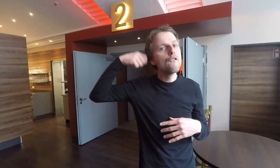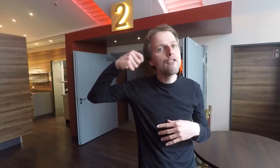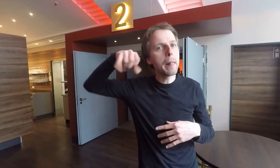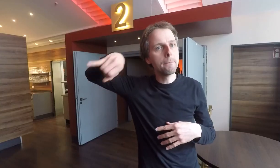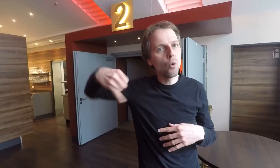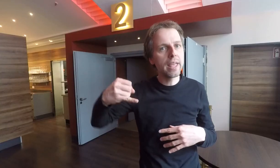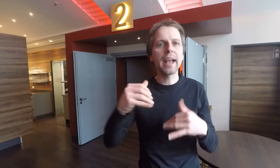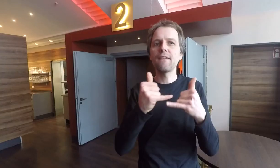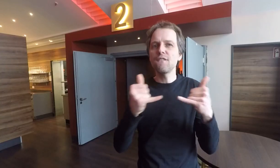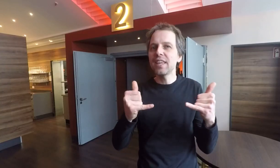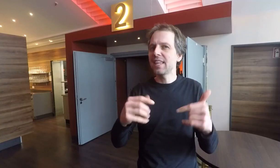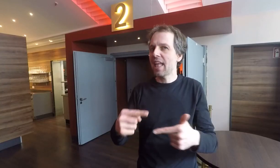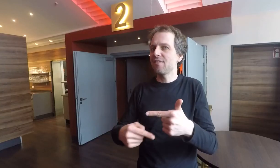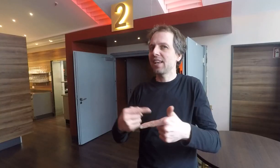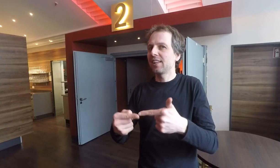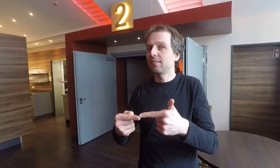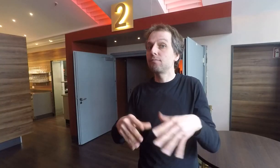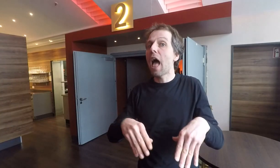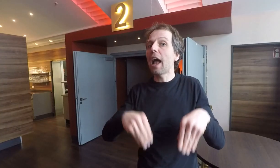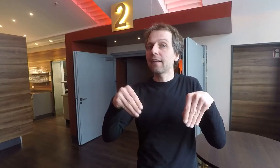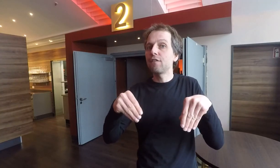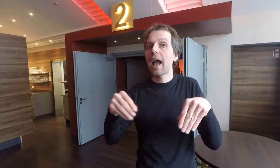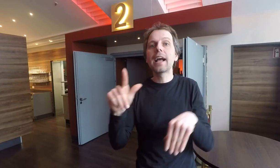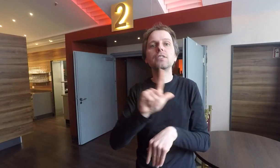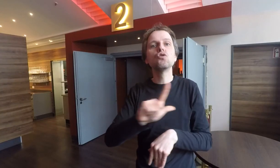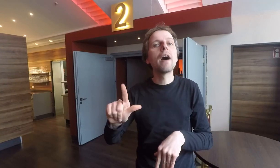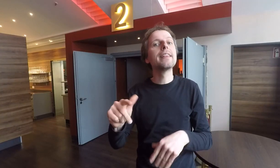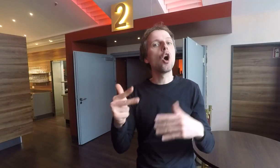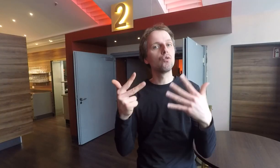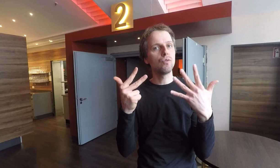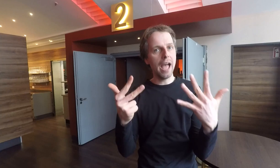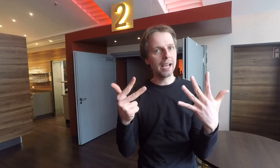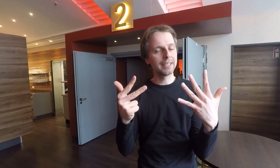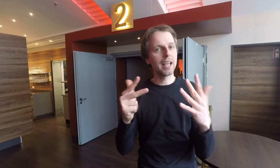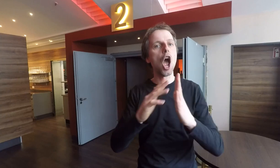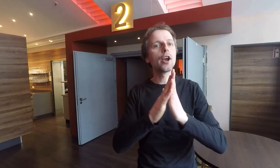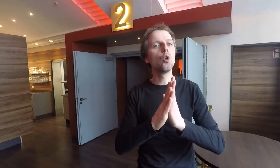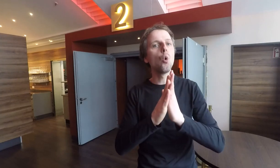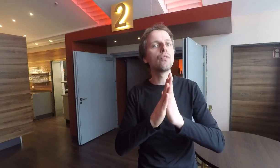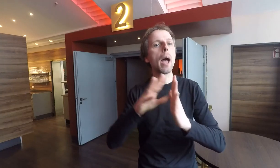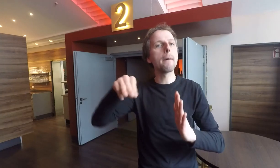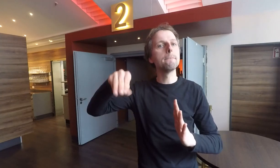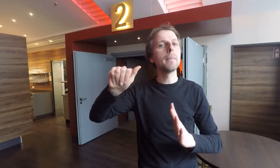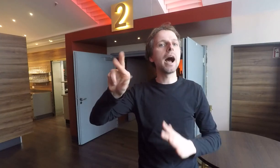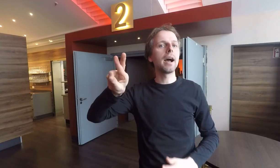Inzwischen hat sich das Filmprojekt ganz schön entwickelt. Angefangen hatte alles im Jahr 2008